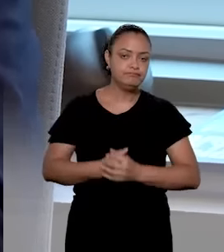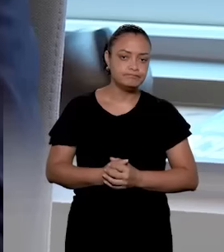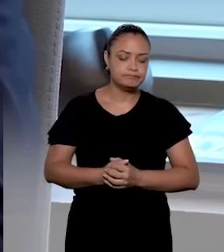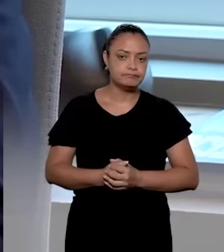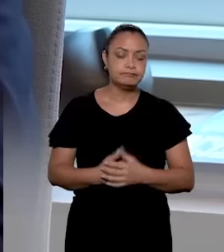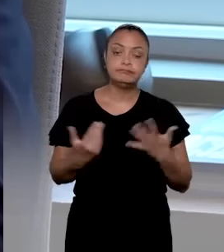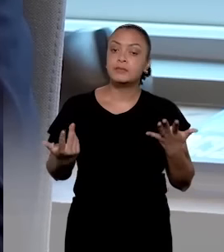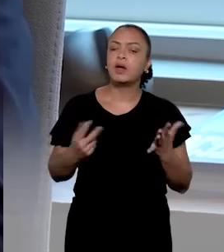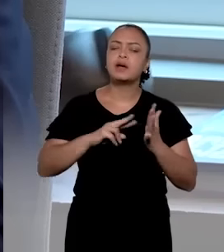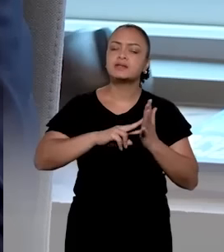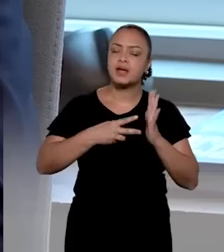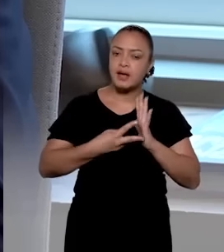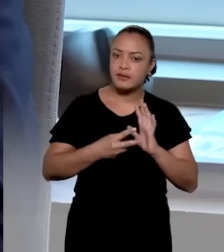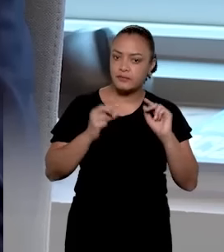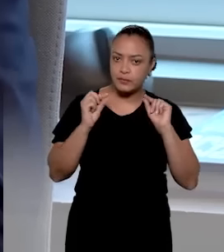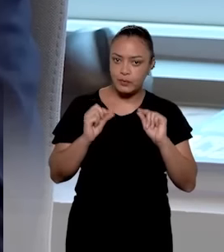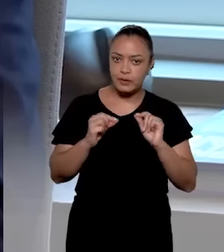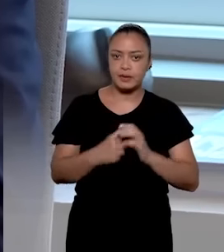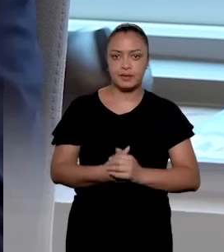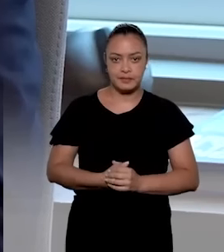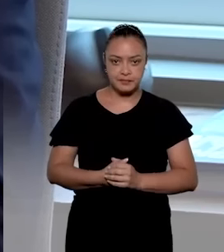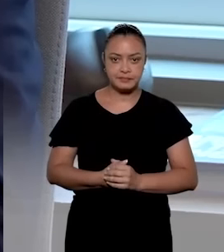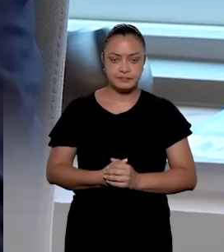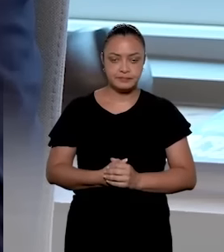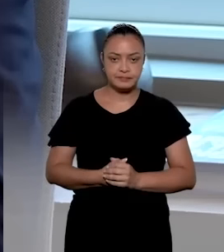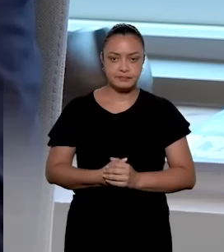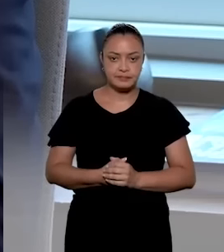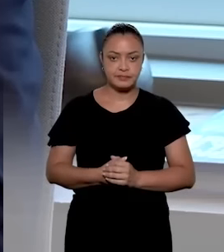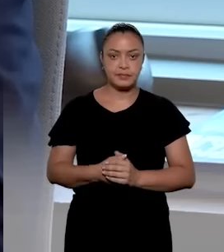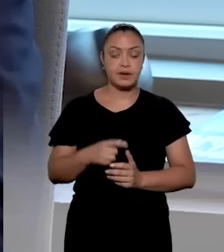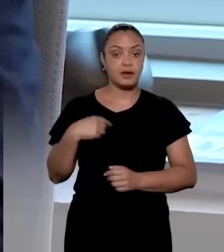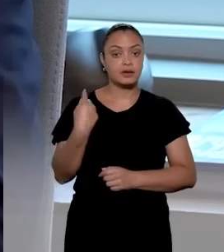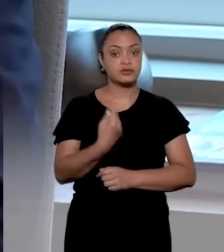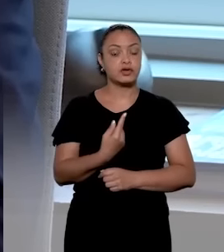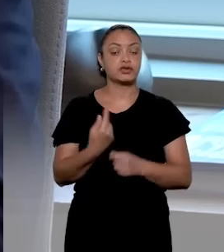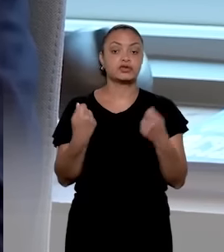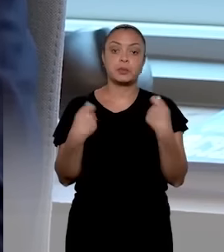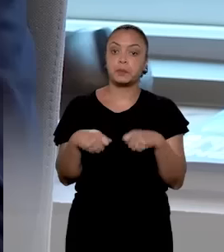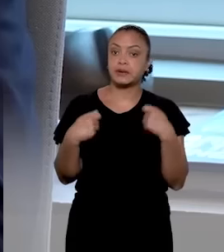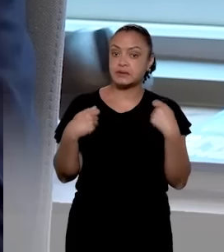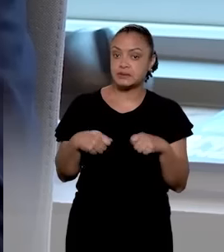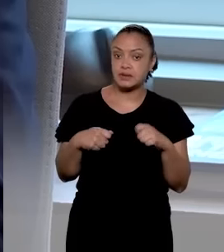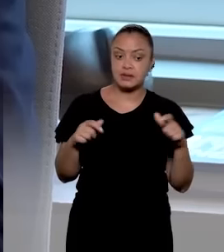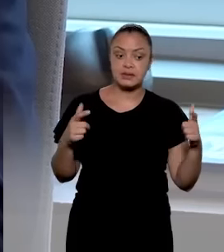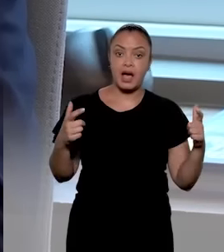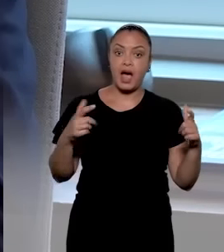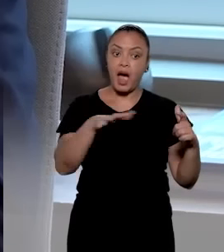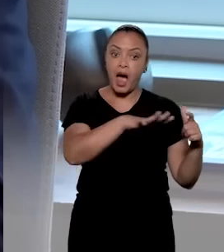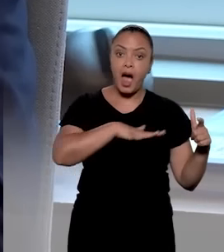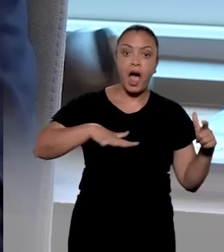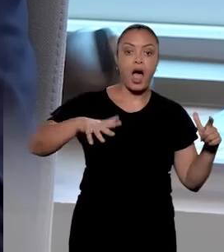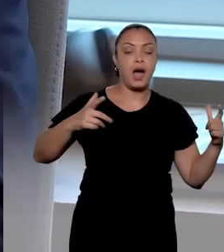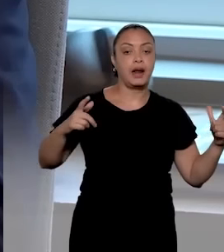Significa que nós precisamos menos 4 vezes a área plantada para produzir mais em relação à